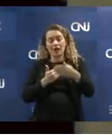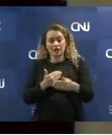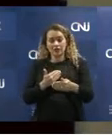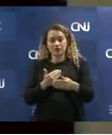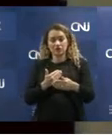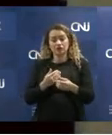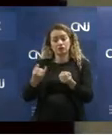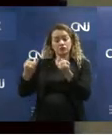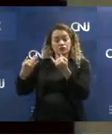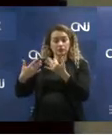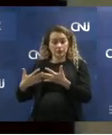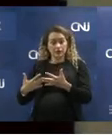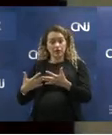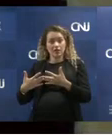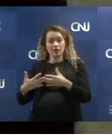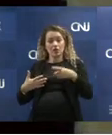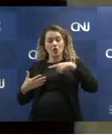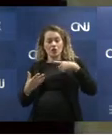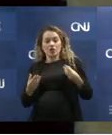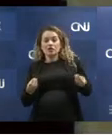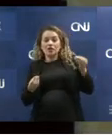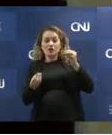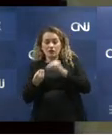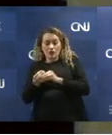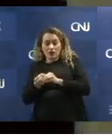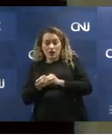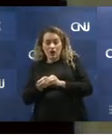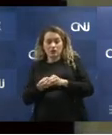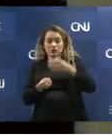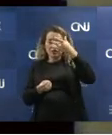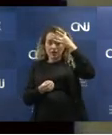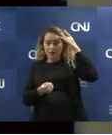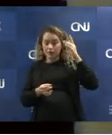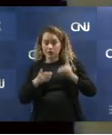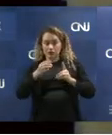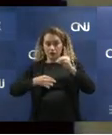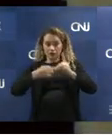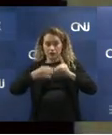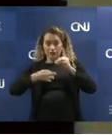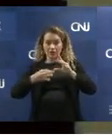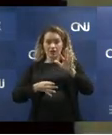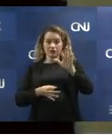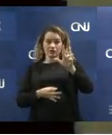ressalte se aqui os motivos invocados pelo desembargador Flávio Passarelli